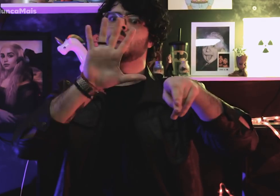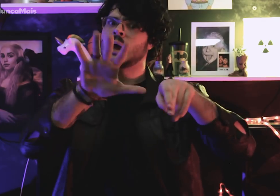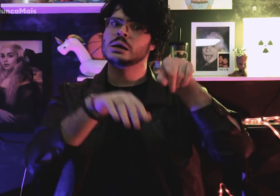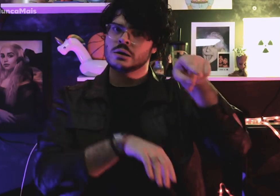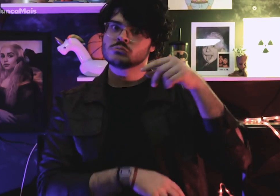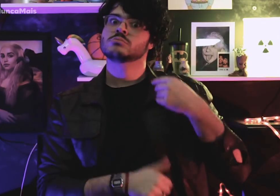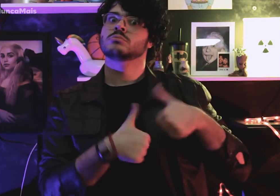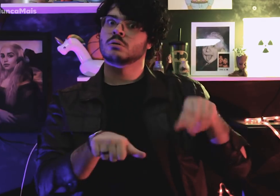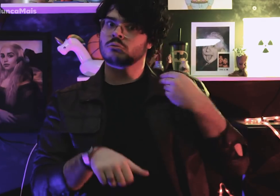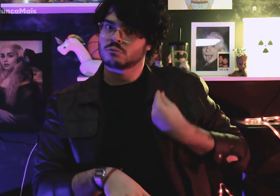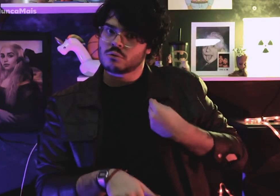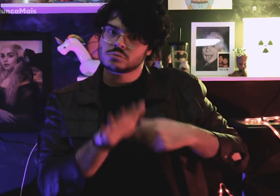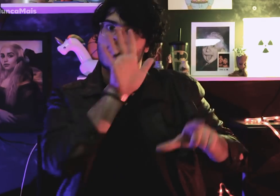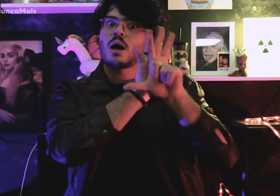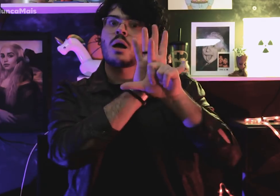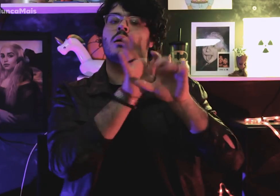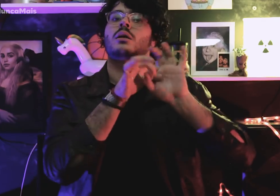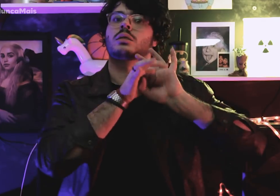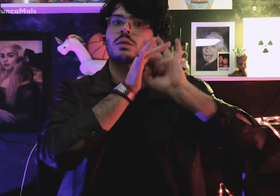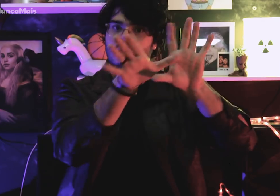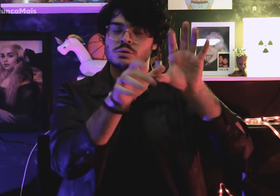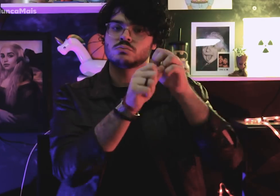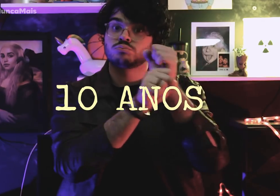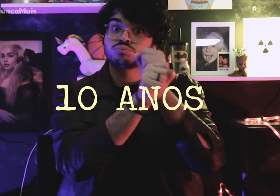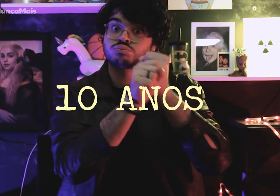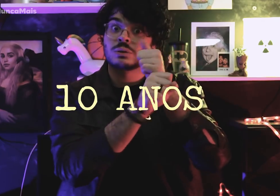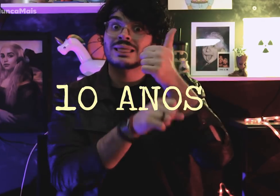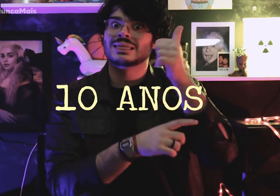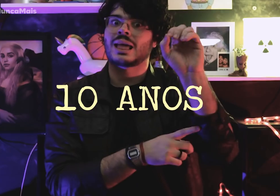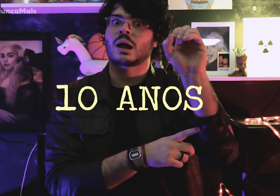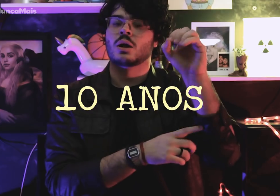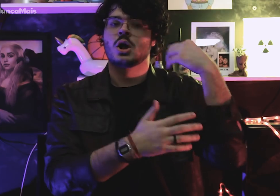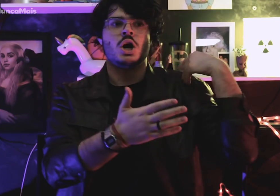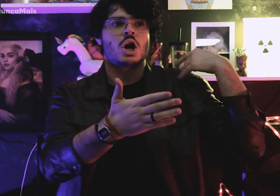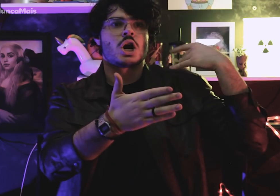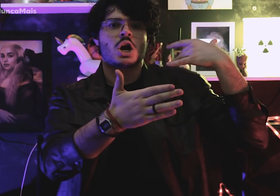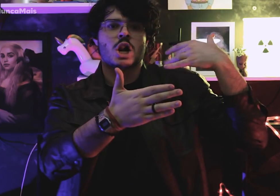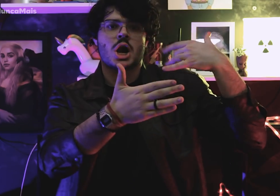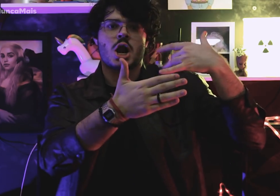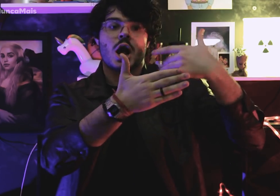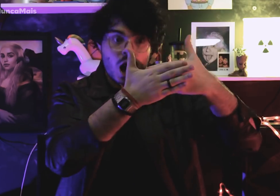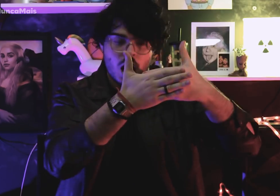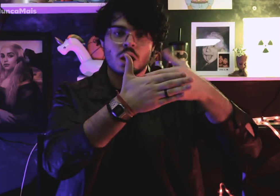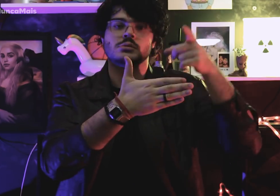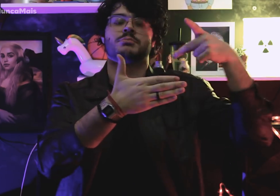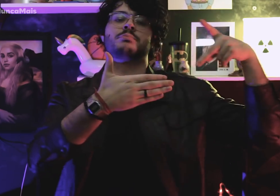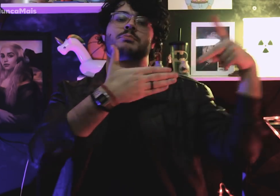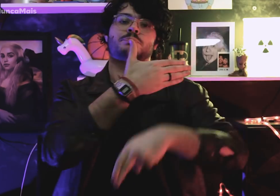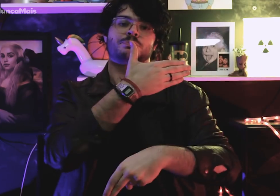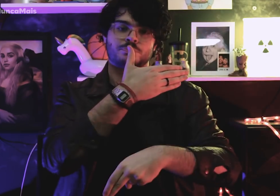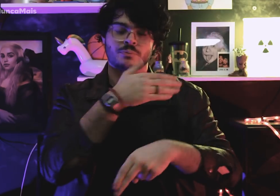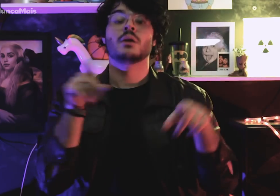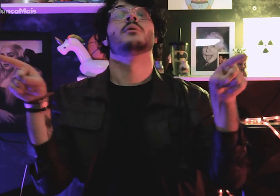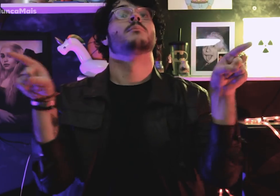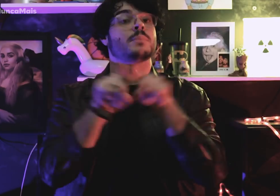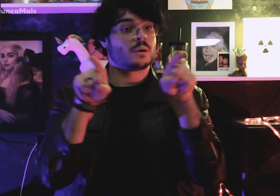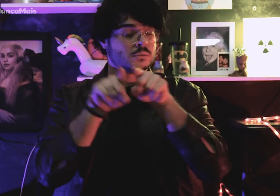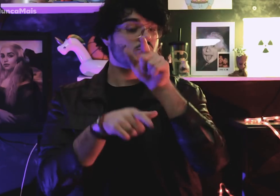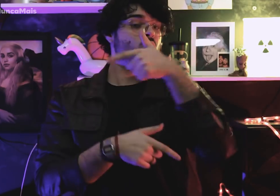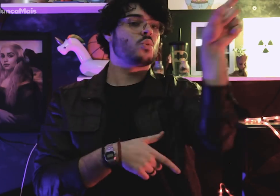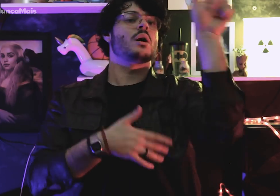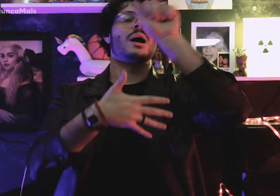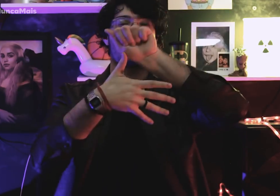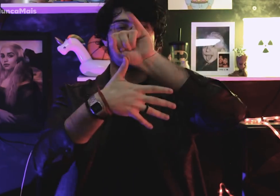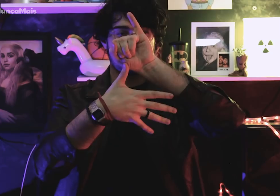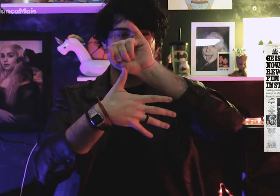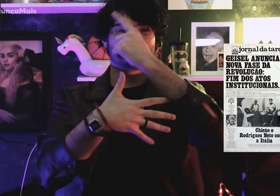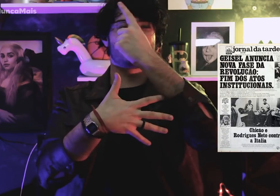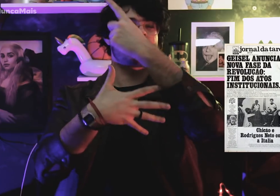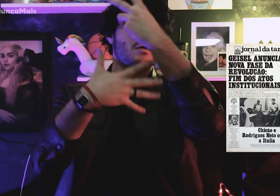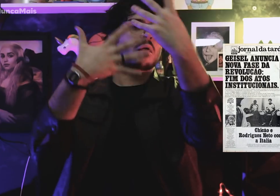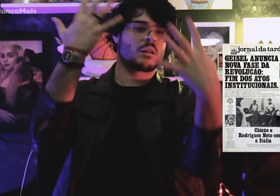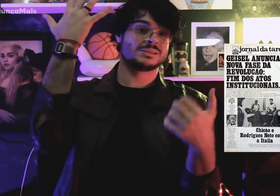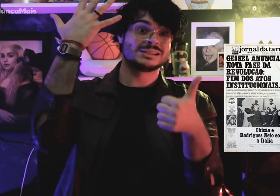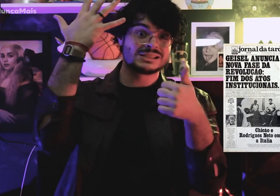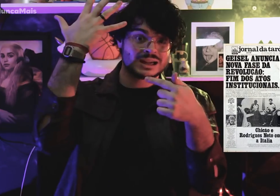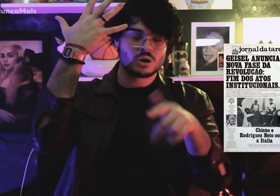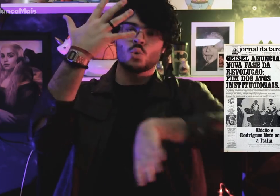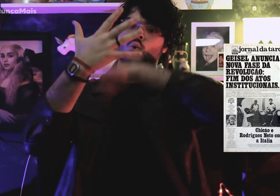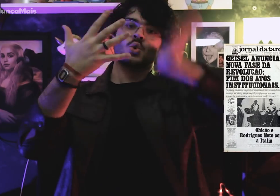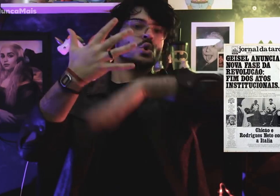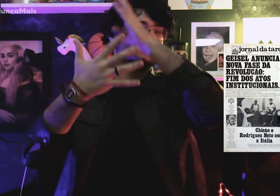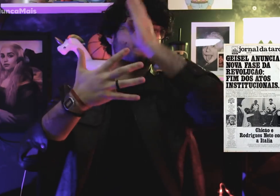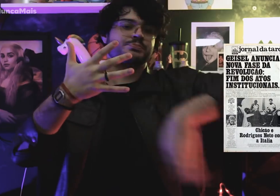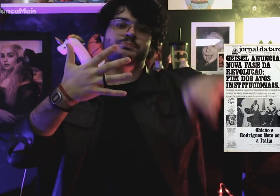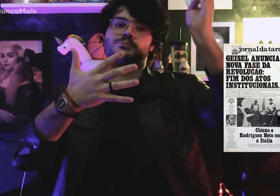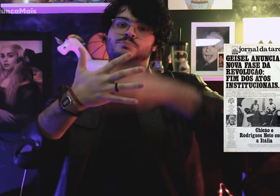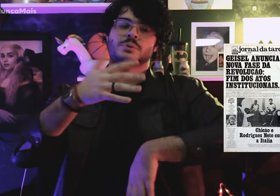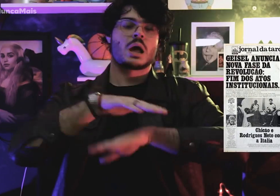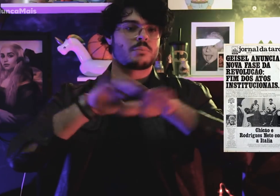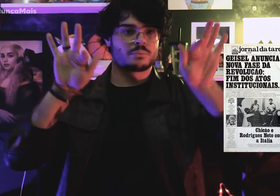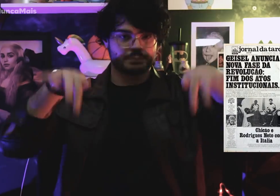que ficou em vigor por quase 10 anos, inclusive todos os AIs foram anulados.